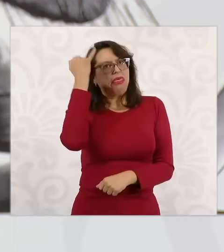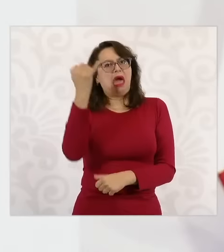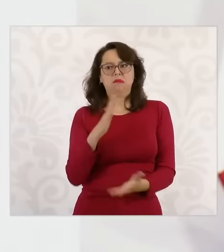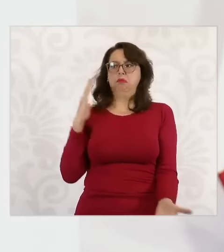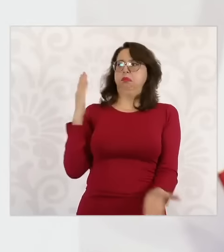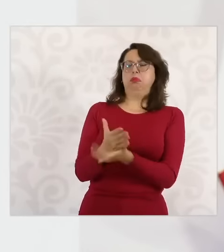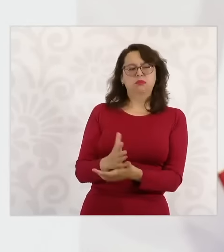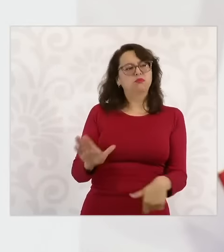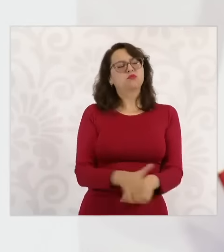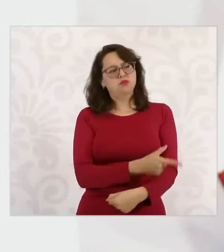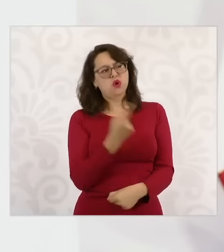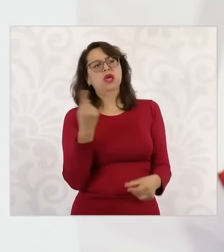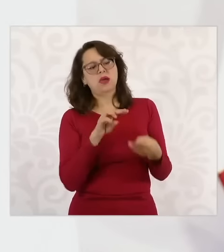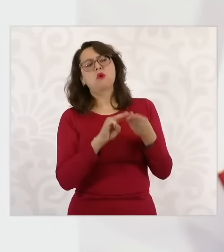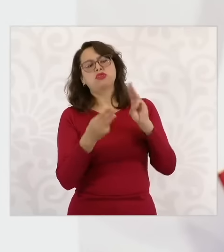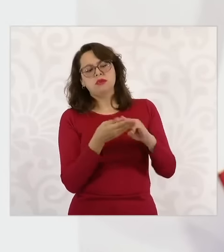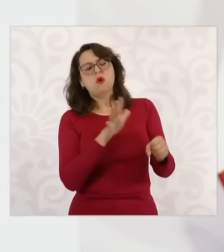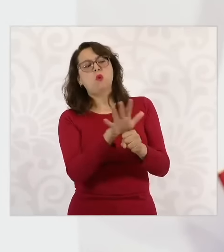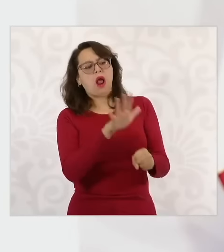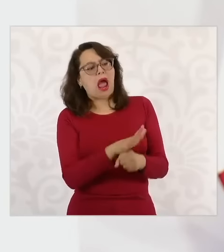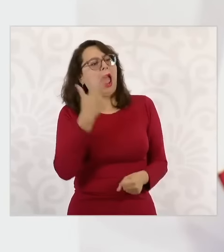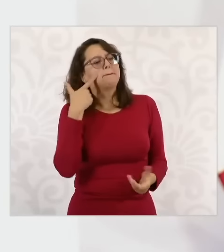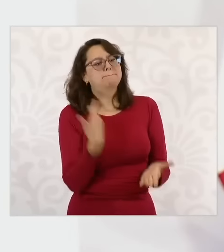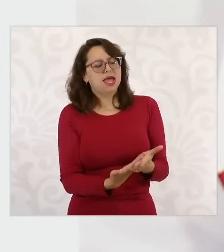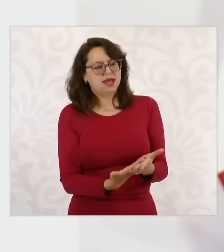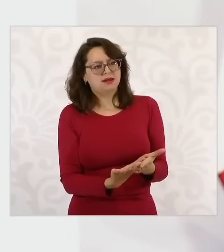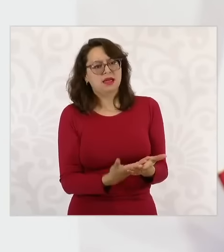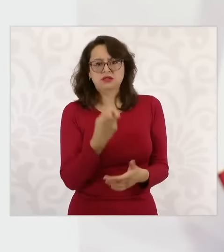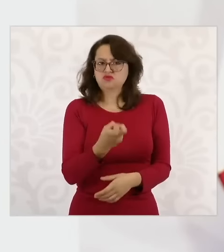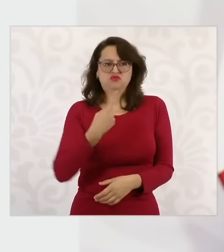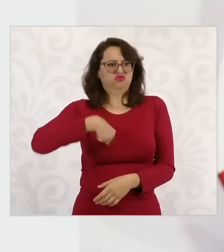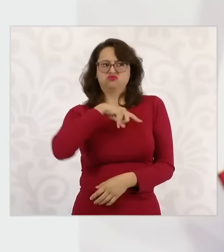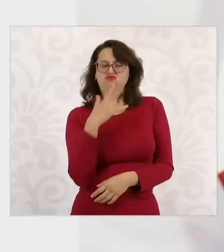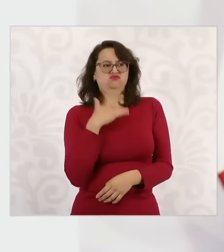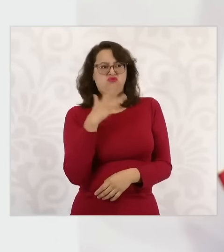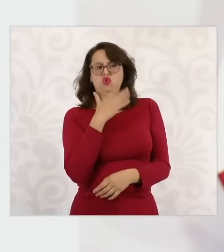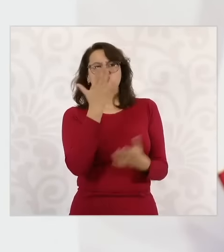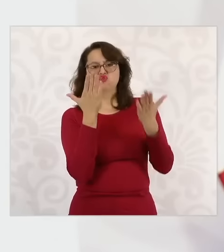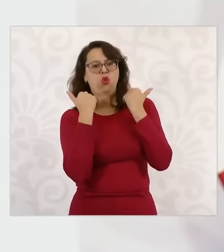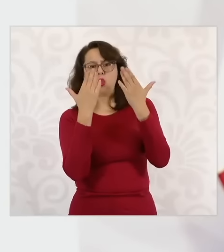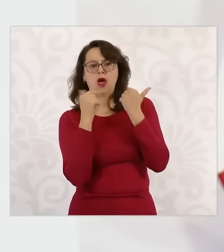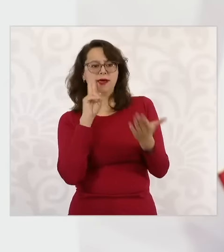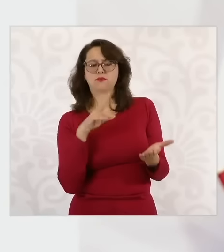nuestra perspectiva no tienen ninguno, estas acciones que están tomando de manera unilateral.